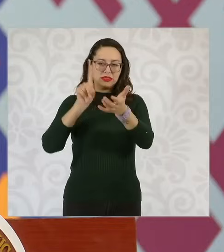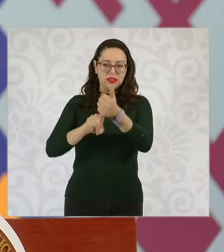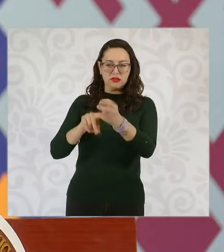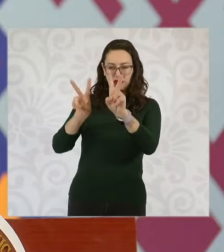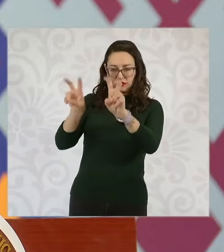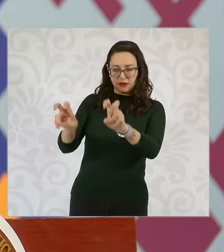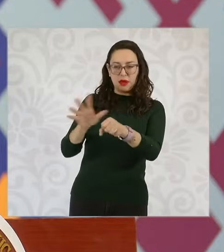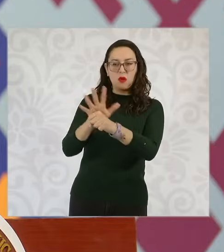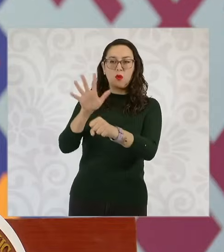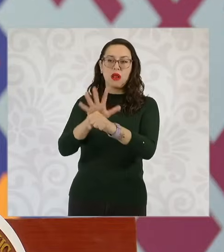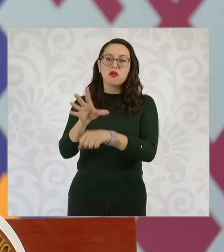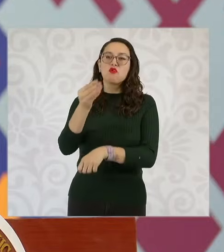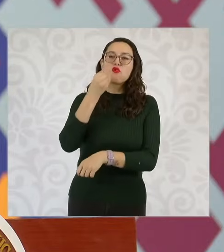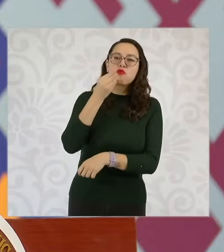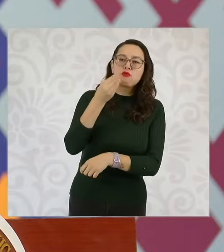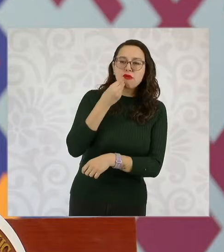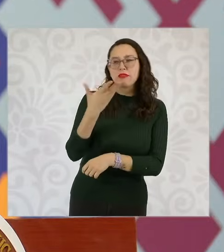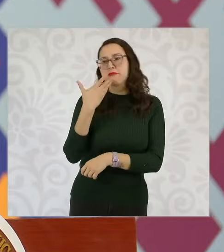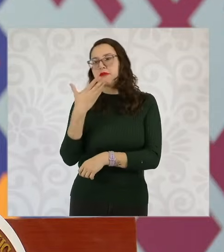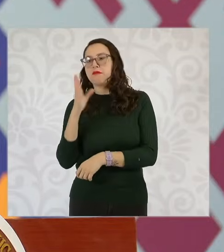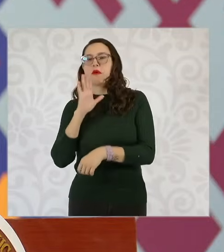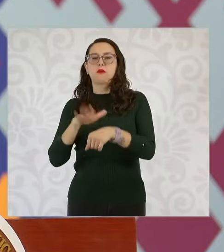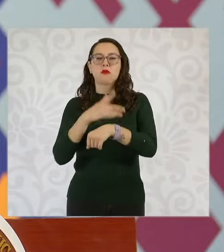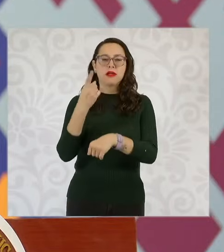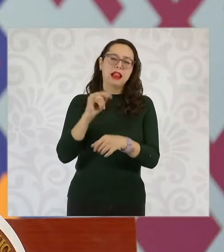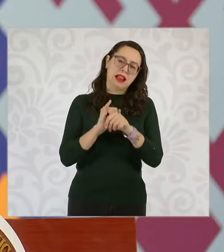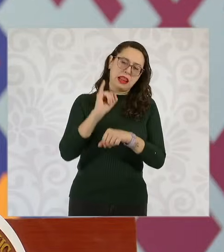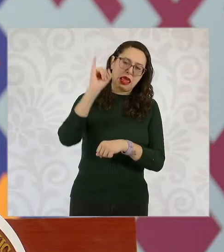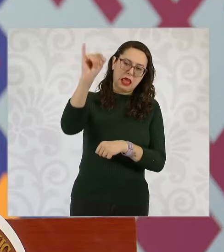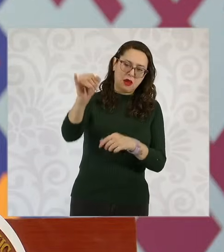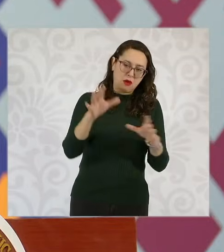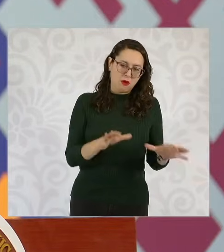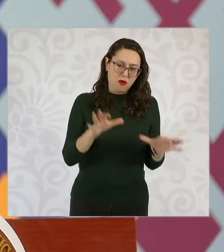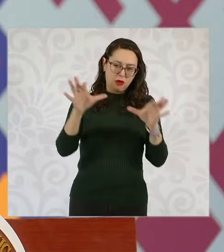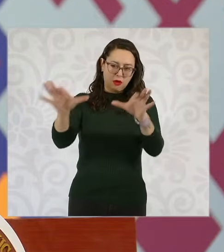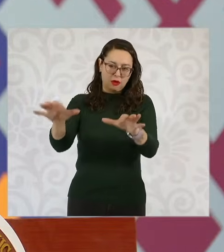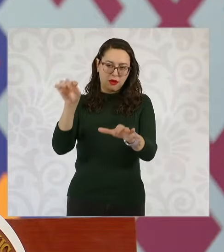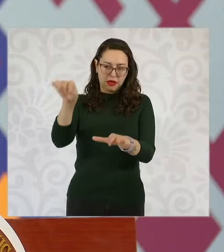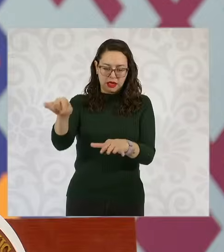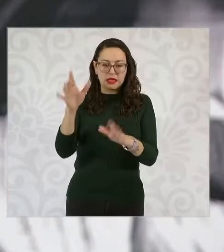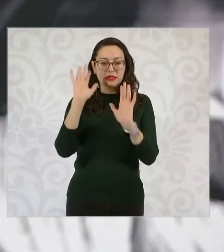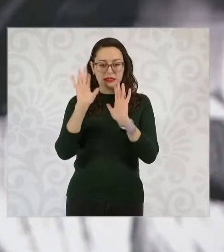ya estamos atendiendo a través de la coordinación de alimentación hotelería y transporte de personal